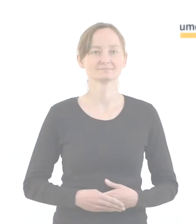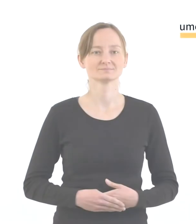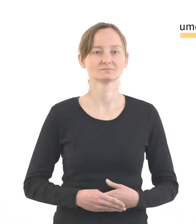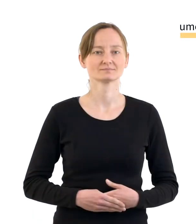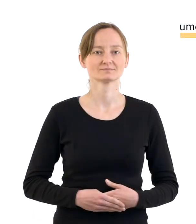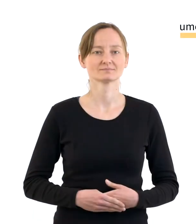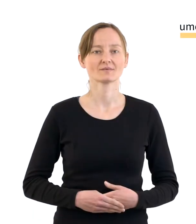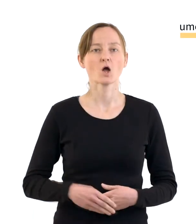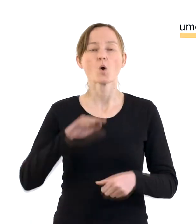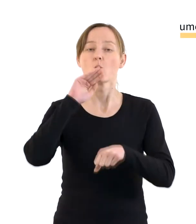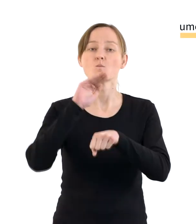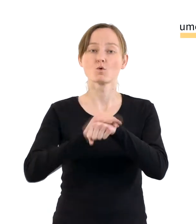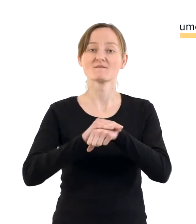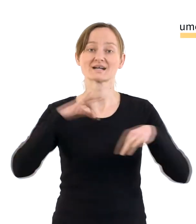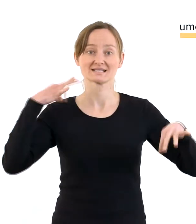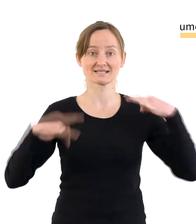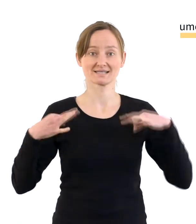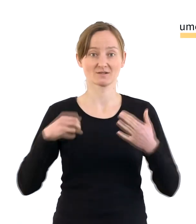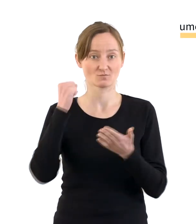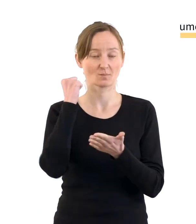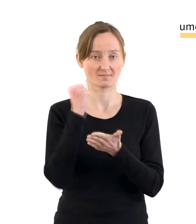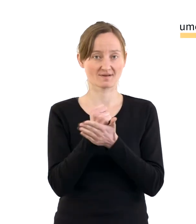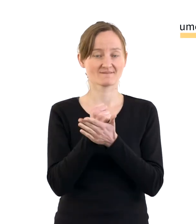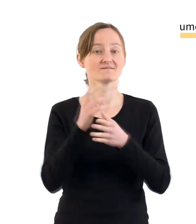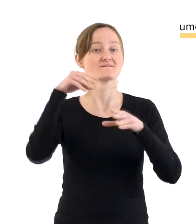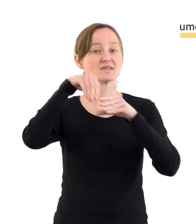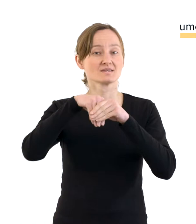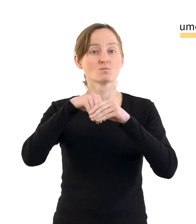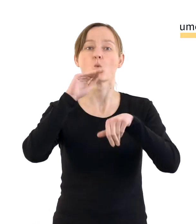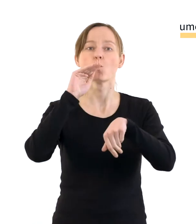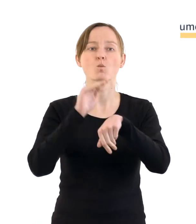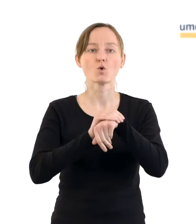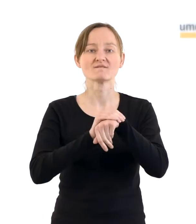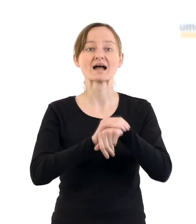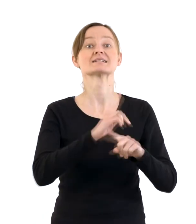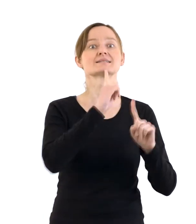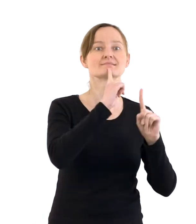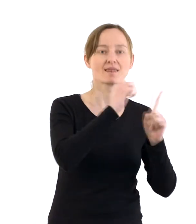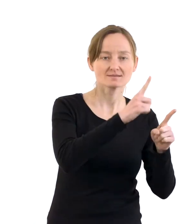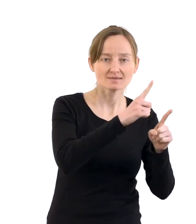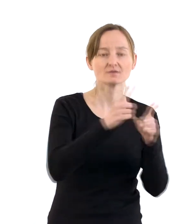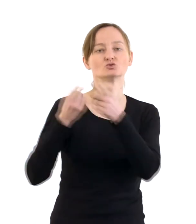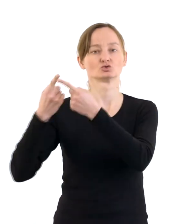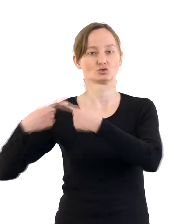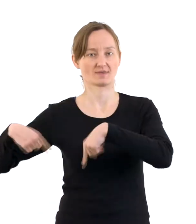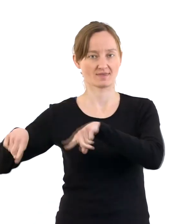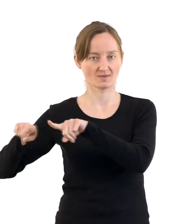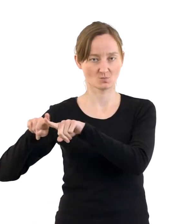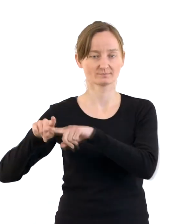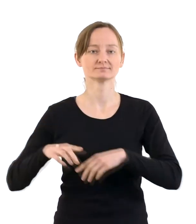Umowy cywilnoprawne to umowa zlecenie, umowa o dzieło.